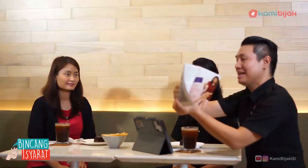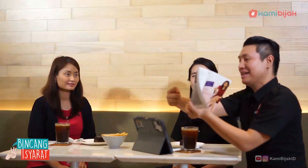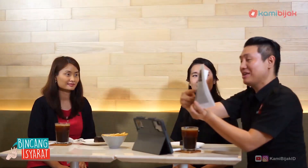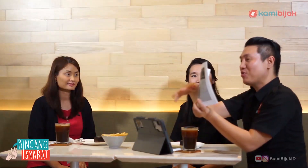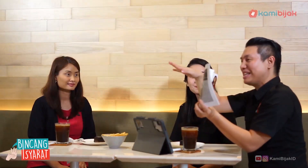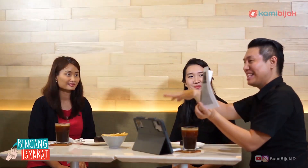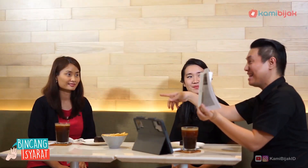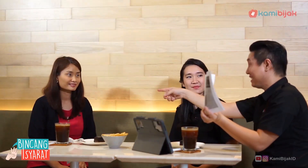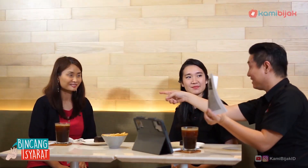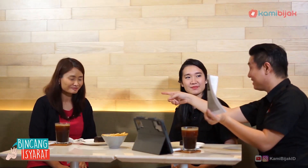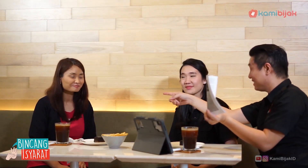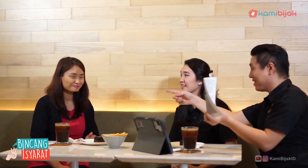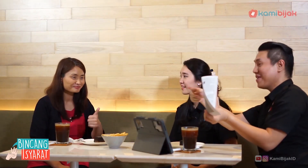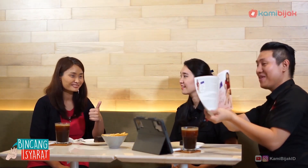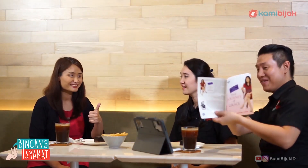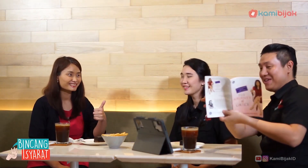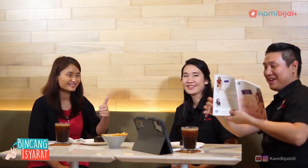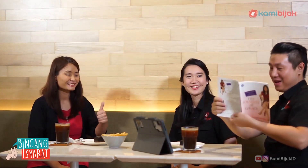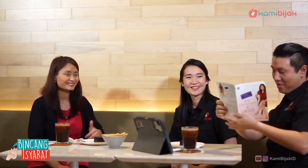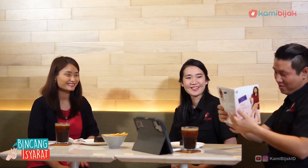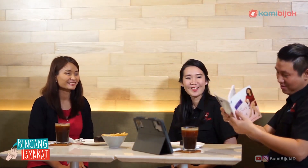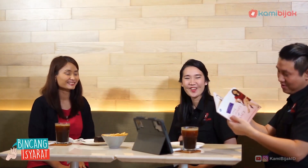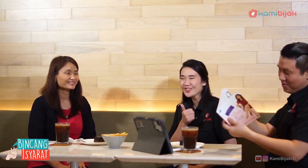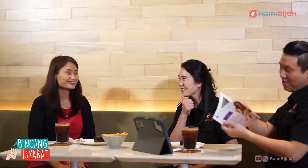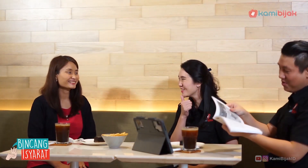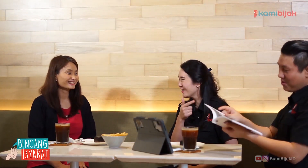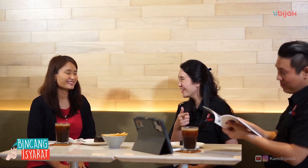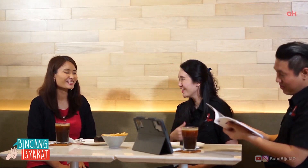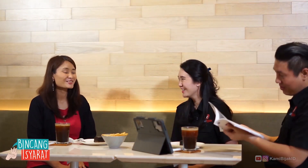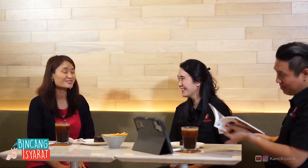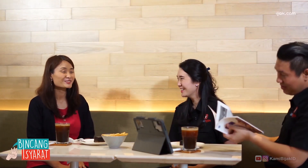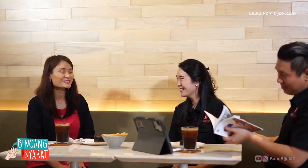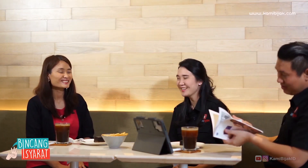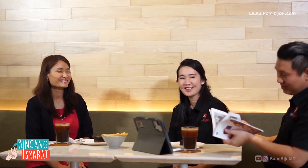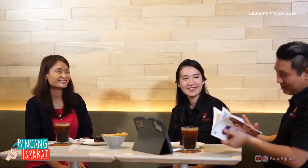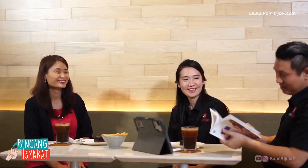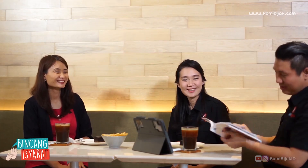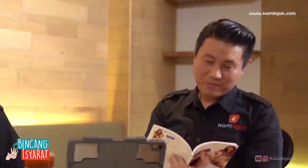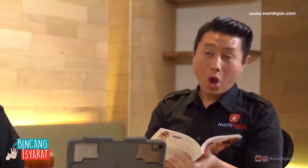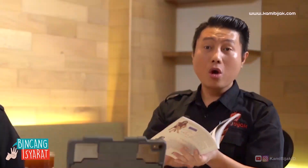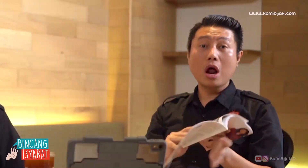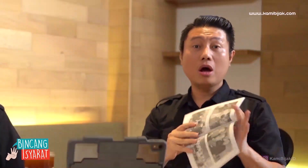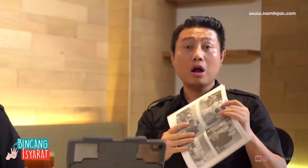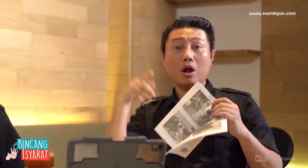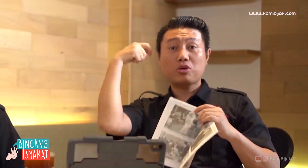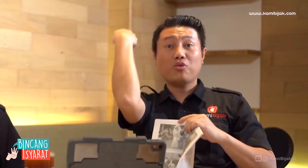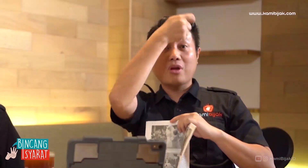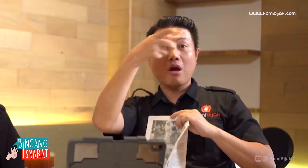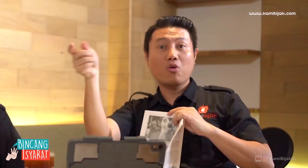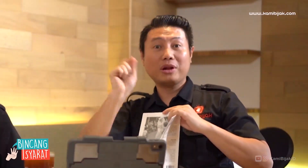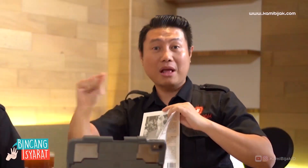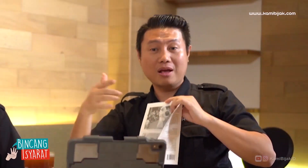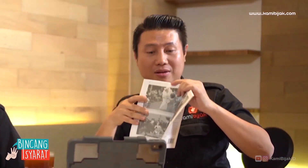Ini waktu dia kecil. Iya betul. Lucu. Ada foto dia diwisuda, waktu lulus kuliah.